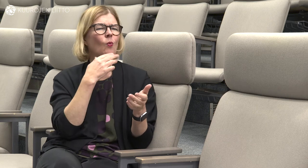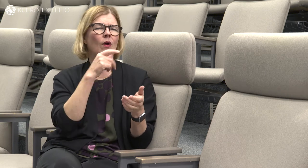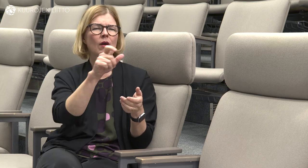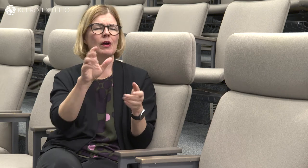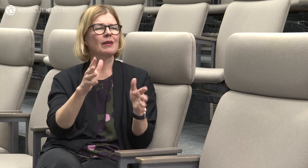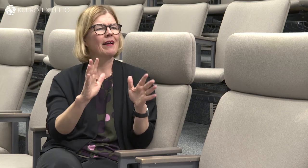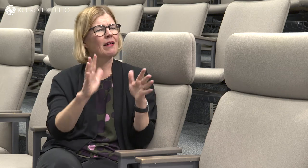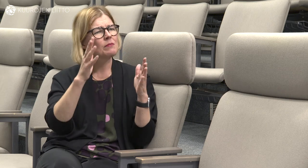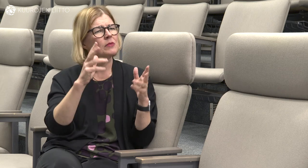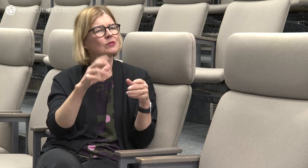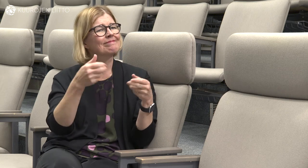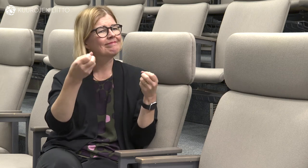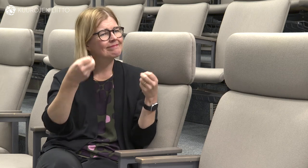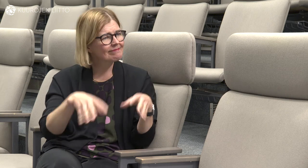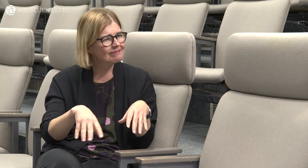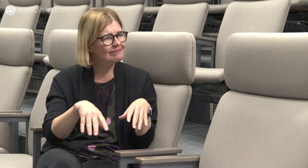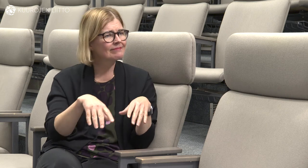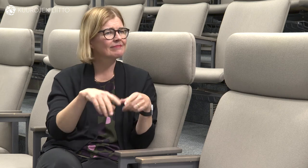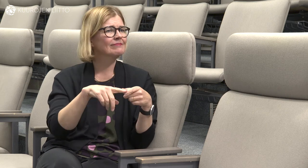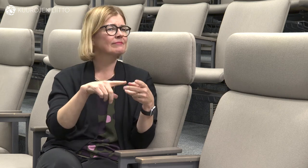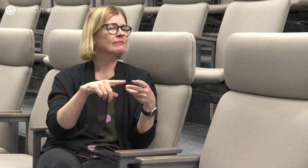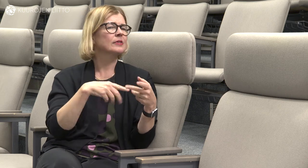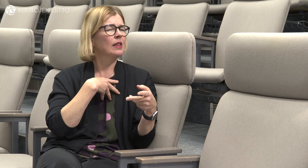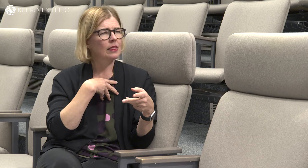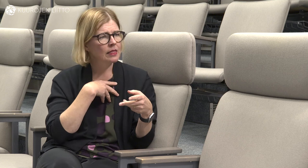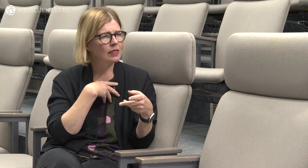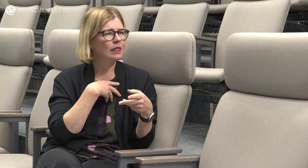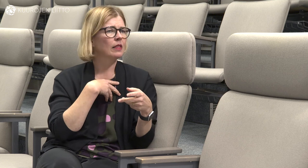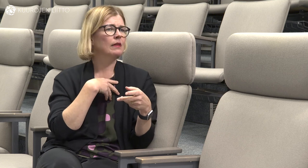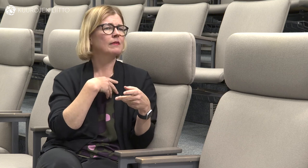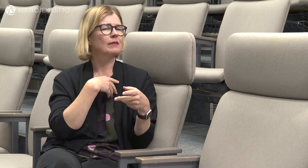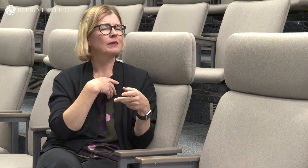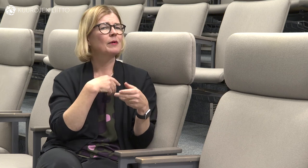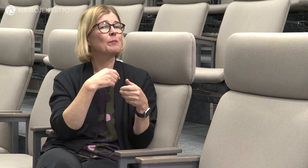jotka ovat joutuneet kärsimään tai joiden elämä on mennyt muulla tavoin pilalle.